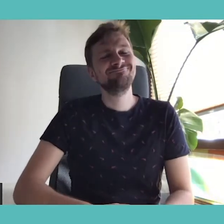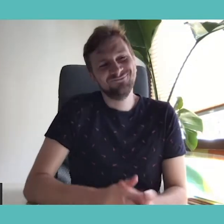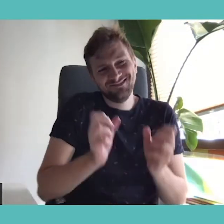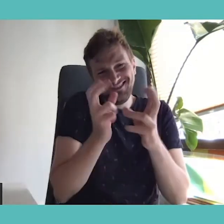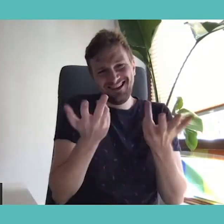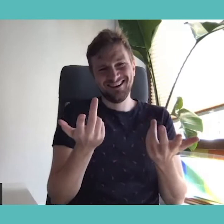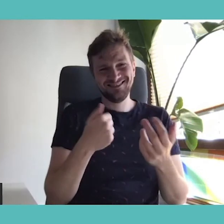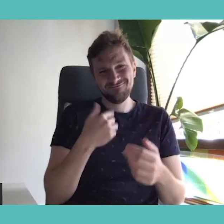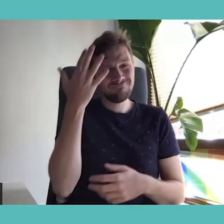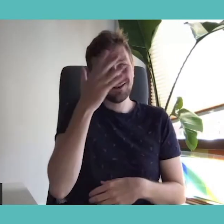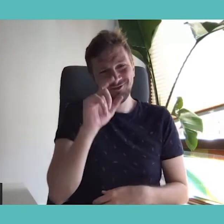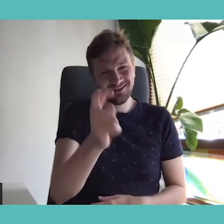Tak, mam marzenia.